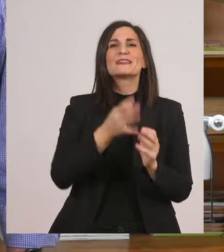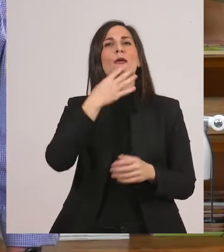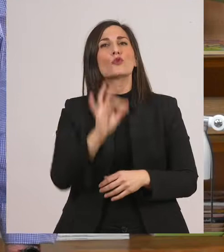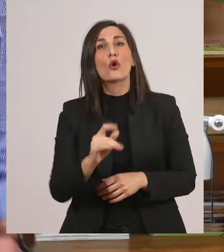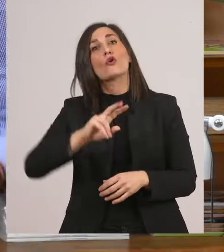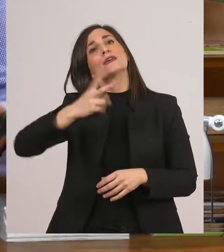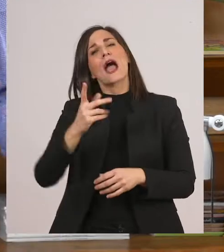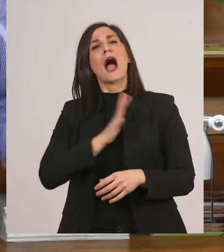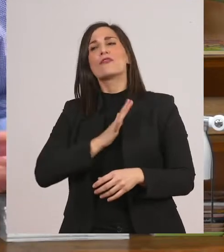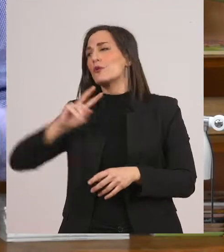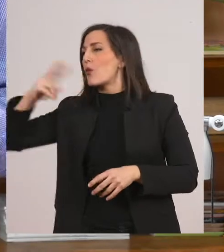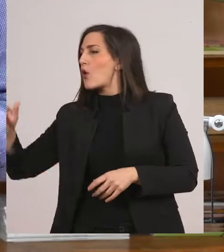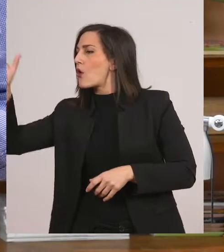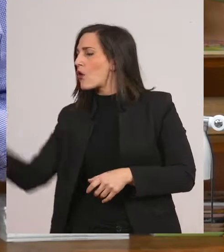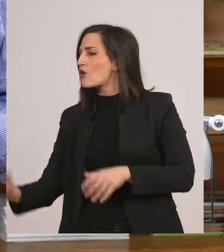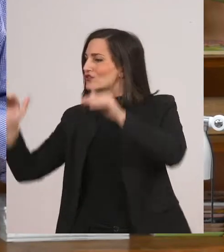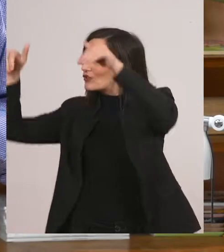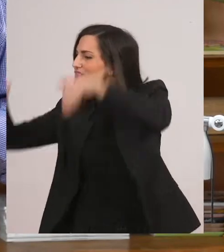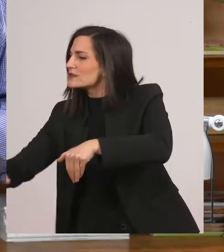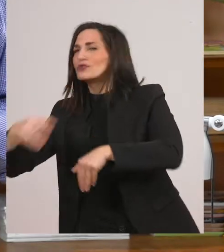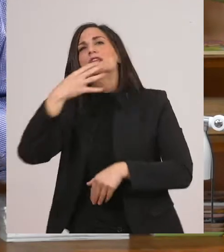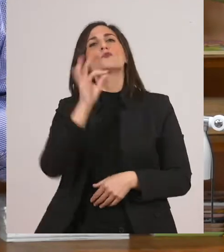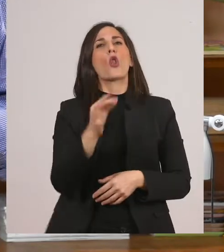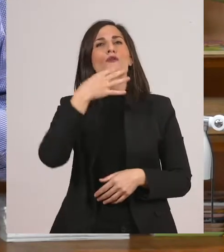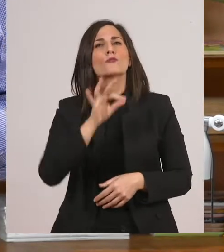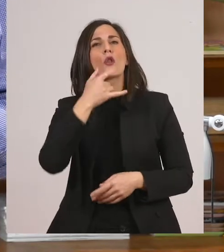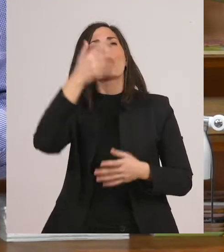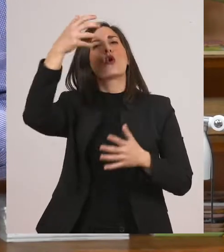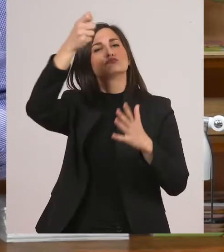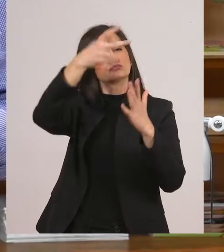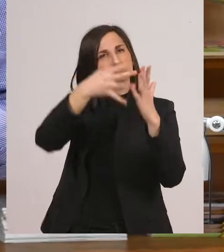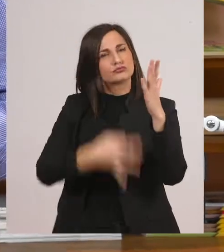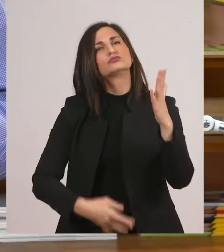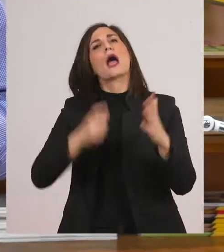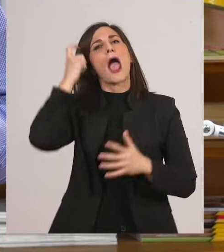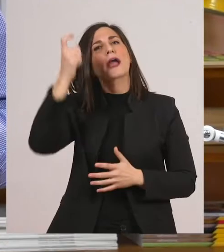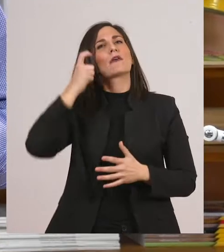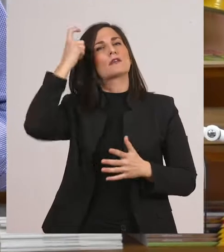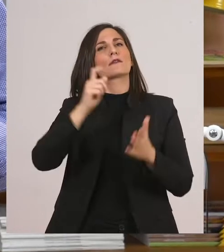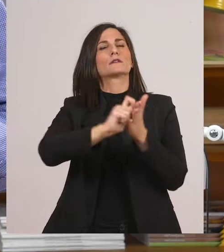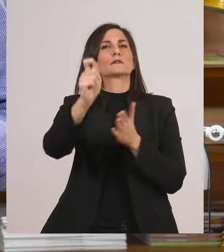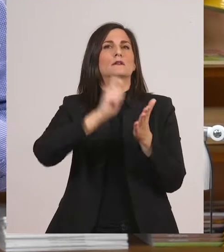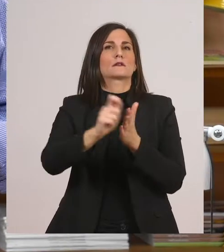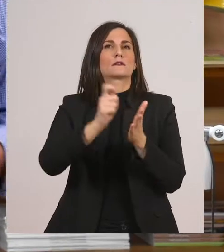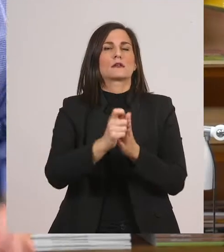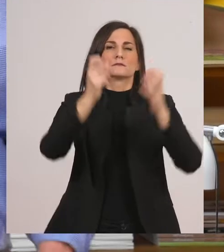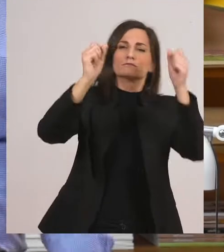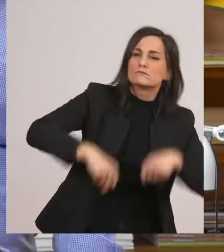Πάρα πολλές ιδέες τις οποίες πρέπει να τις υπερασπιστούμε... και να εκφράσουμε τη γνώμη μας, αν διαφωνούμε ή αν συμφωνούμε.